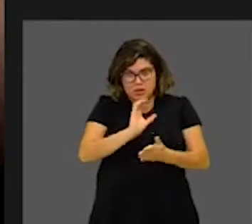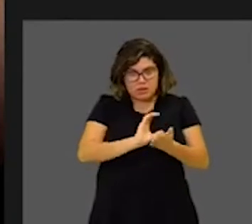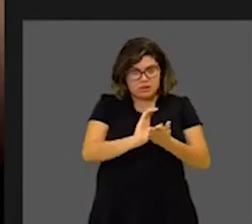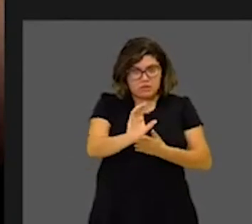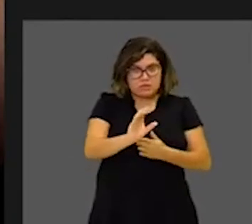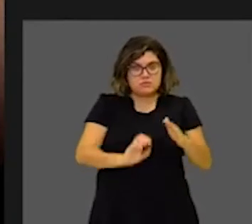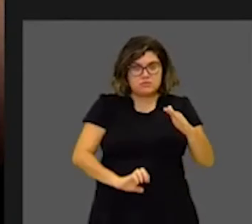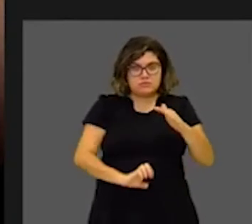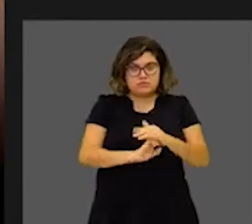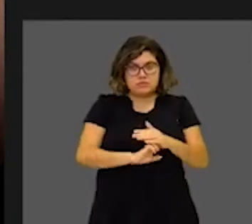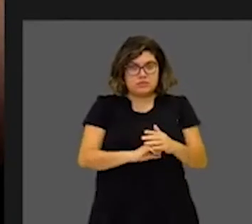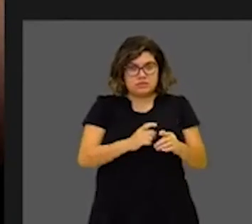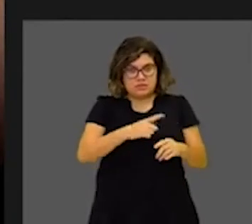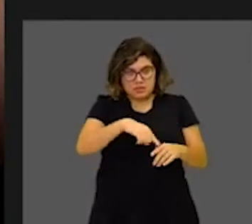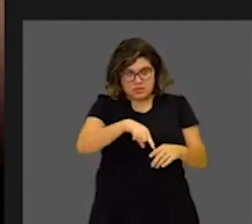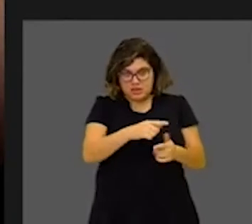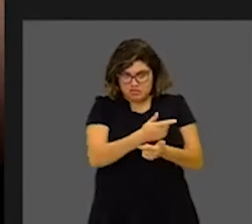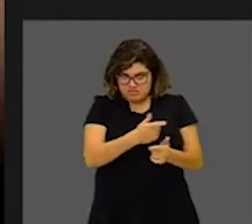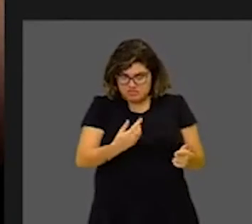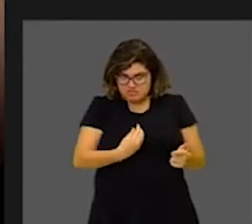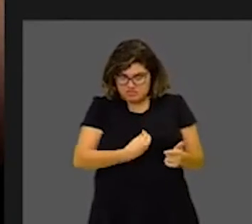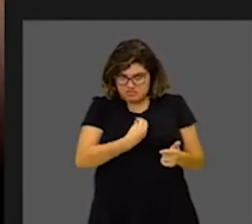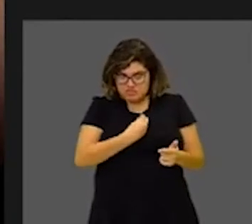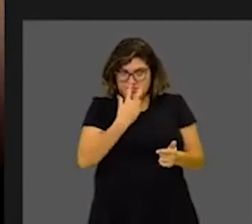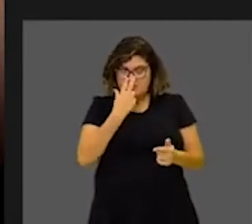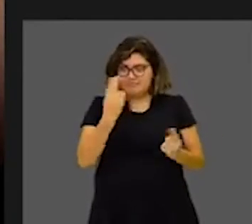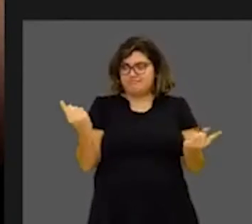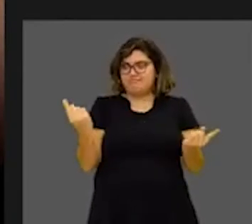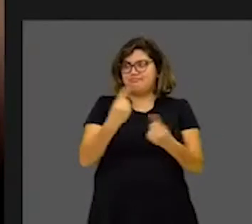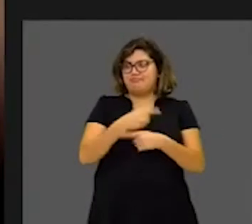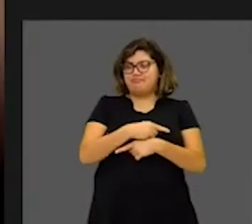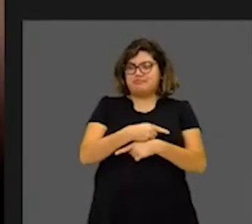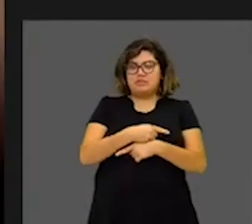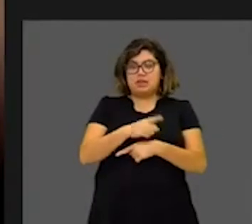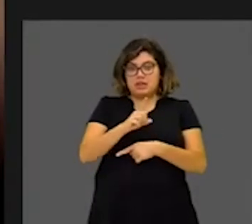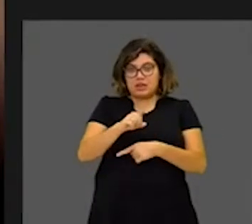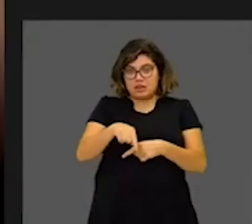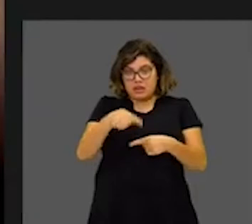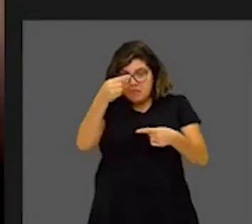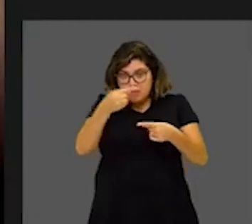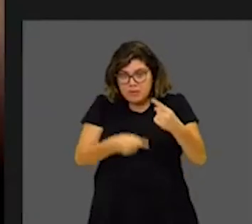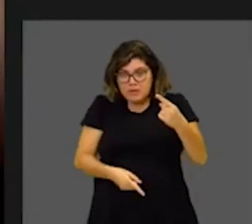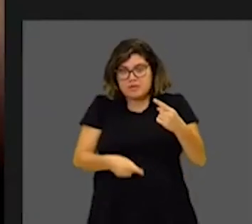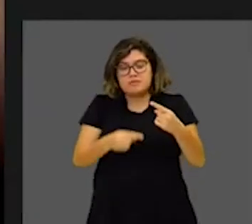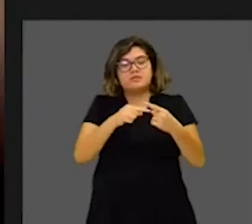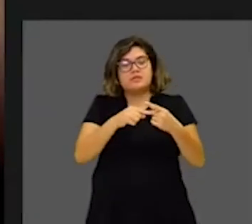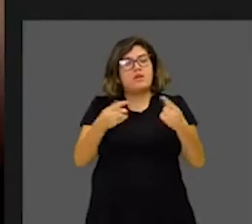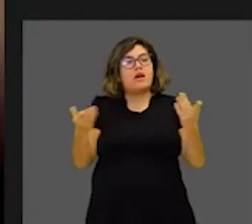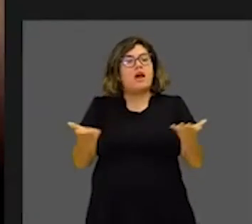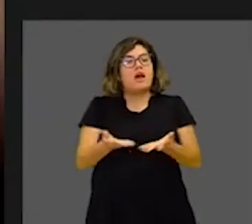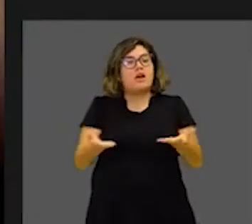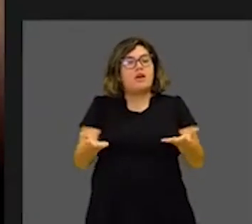não existem eu acho que é todo contrário eu acho que com a proibição a gente agora já não sabe o